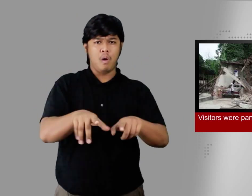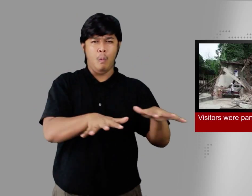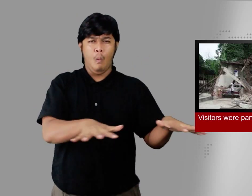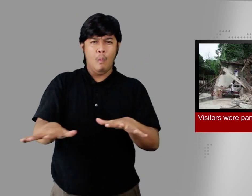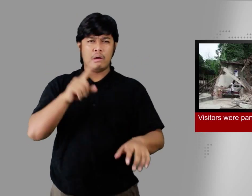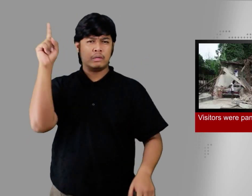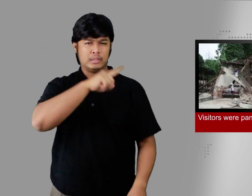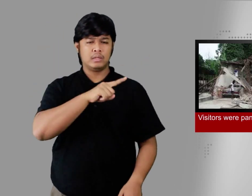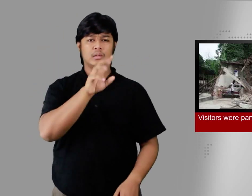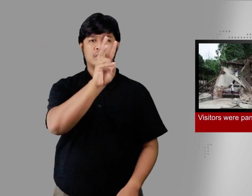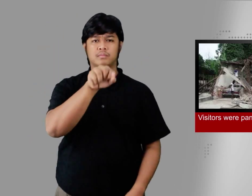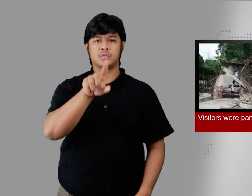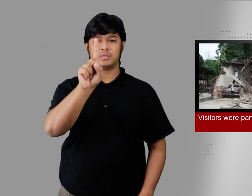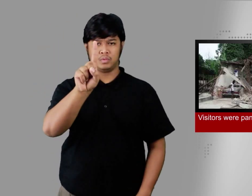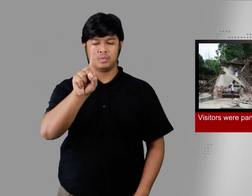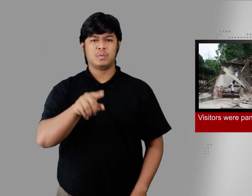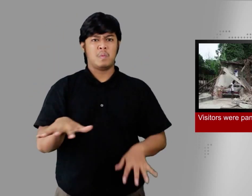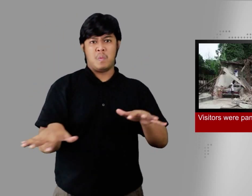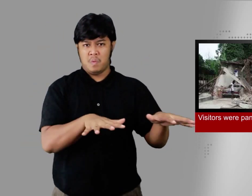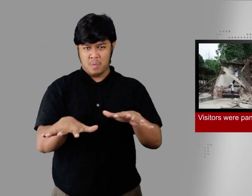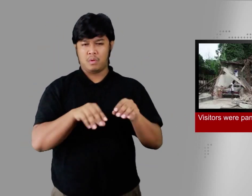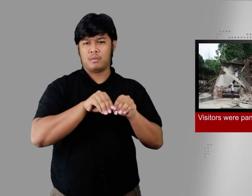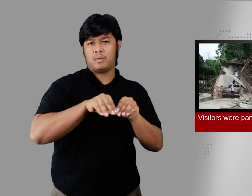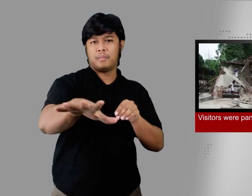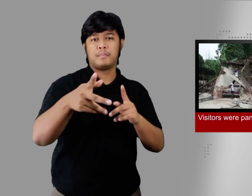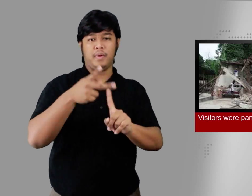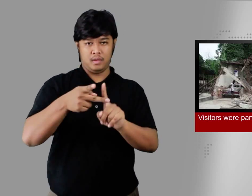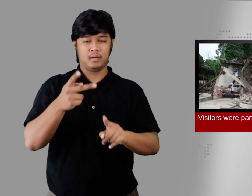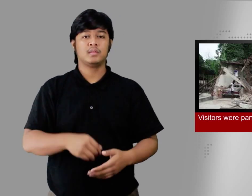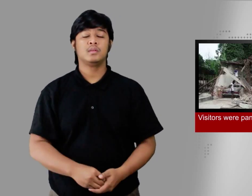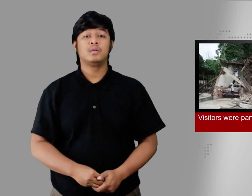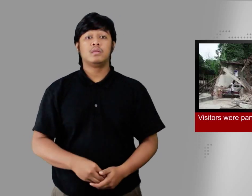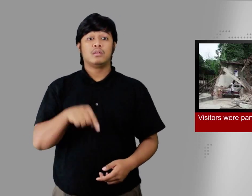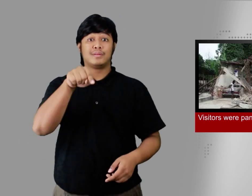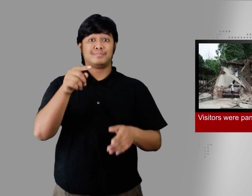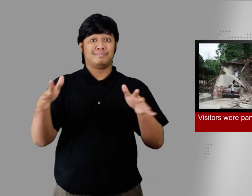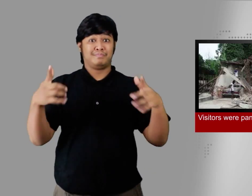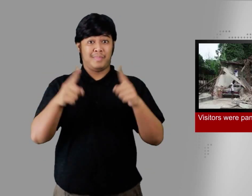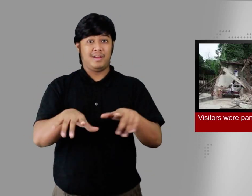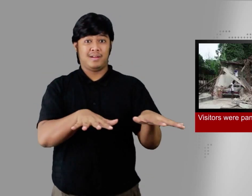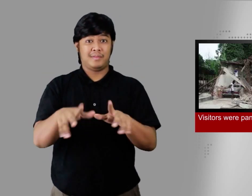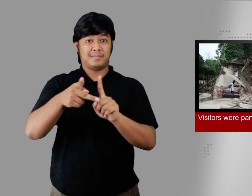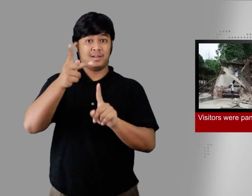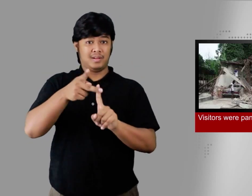Gempa bumi terjadi skala 6.1 mengakibatkan gegeran dirasai di Penang.